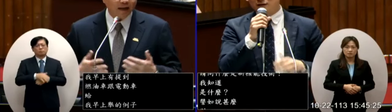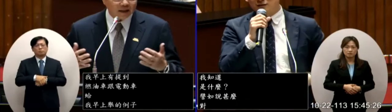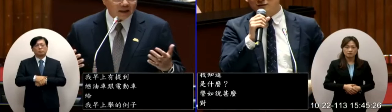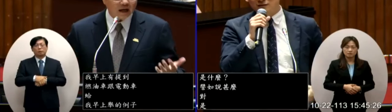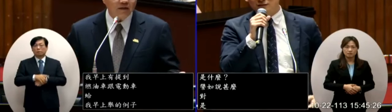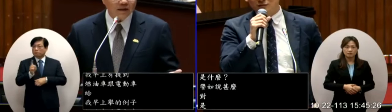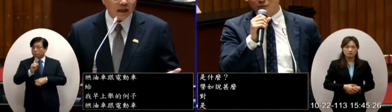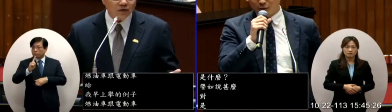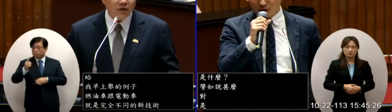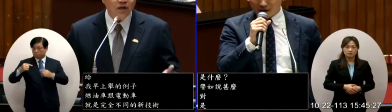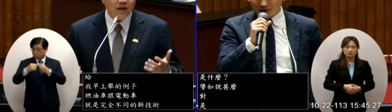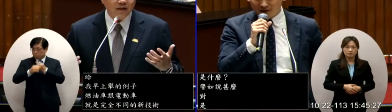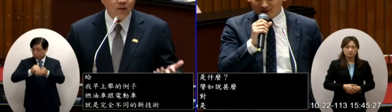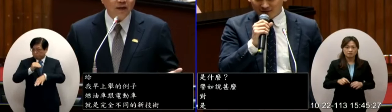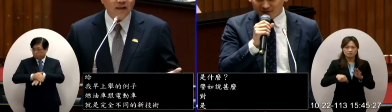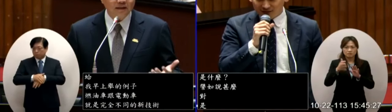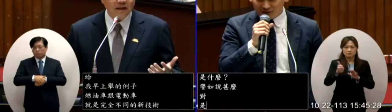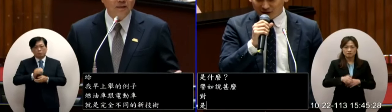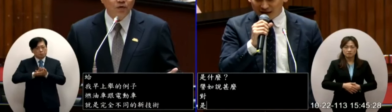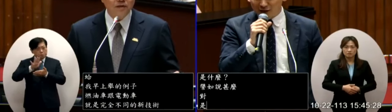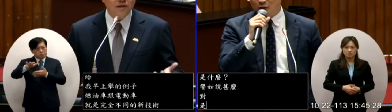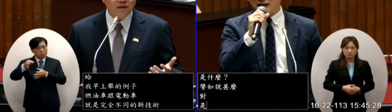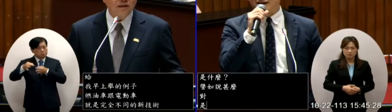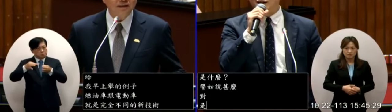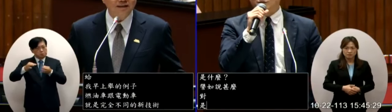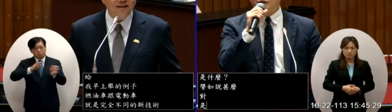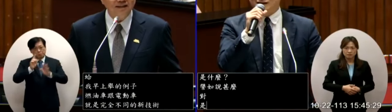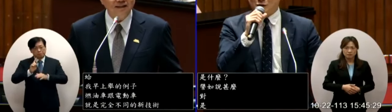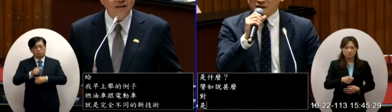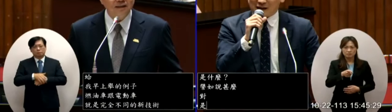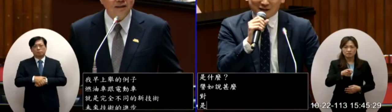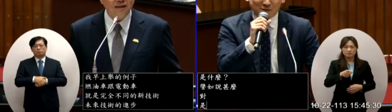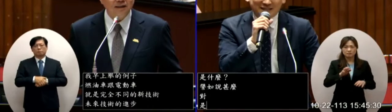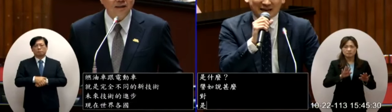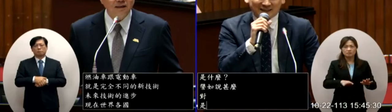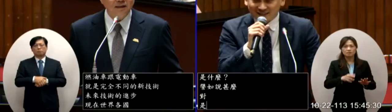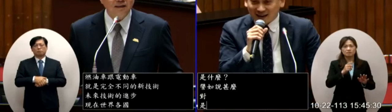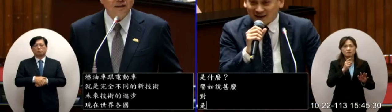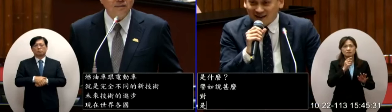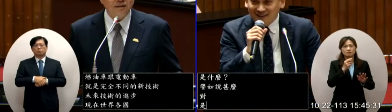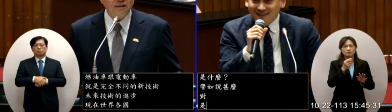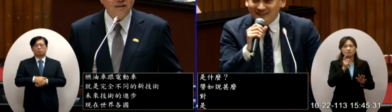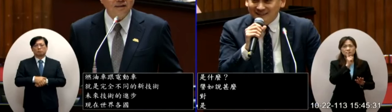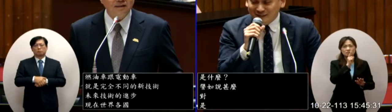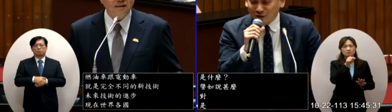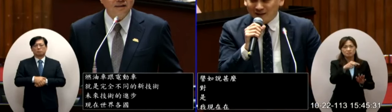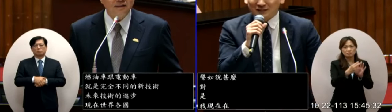哪一個開發當中 它未來的商業發展 你這樣有講跟沒講一樣